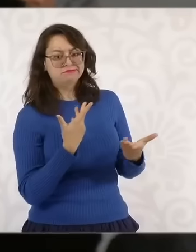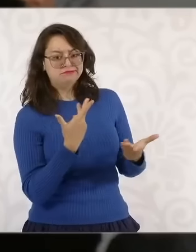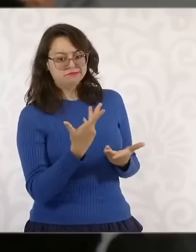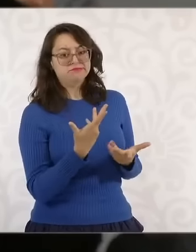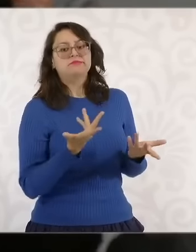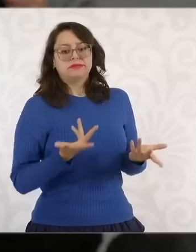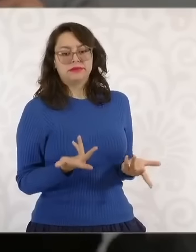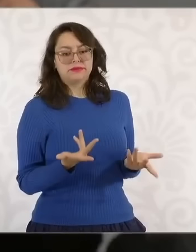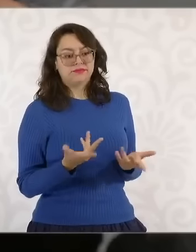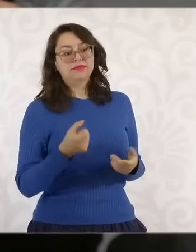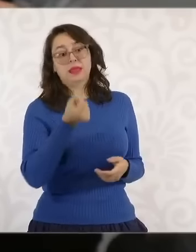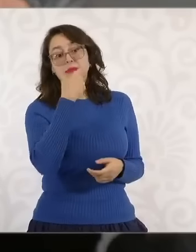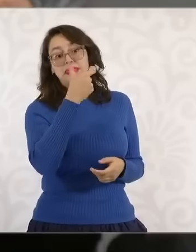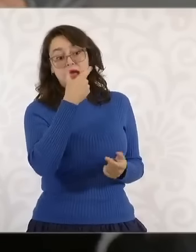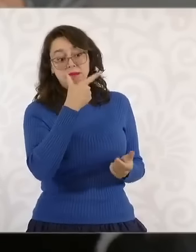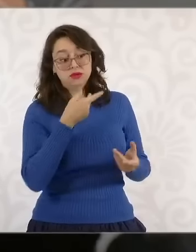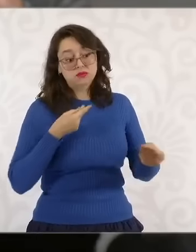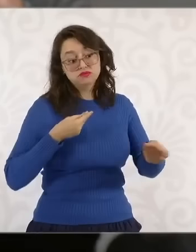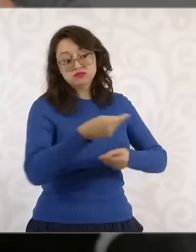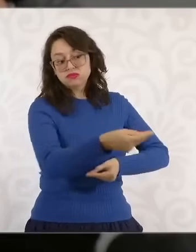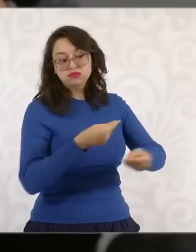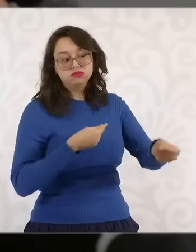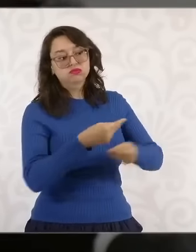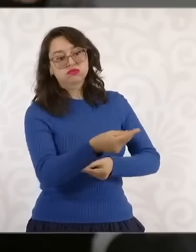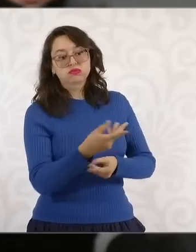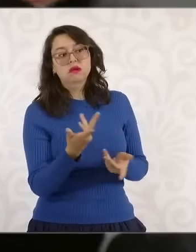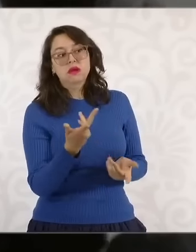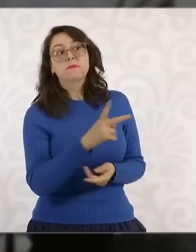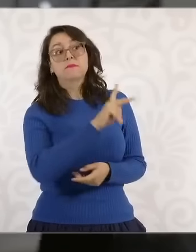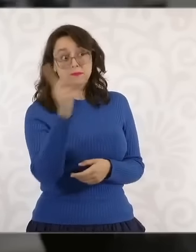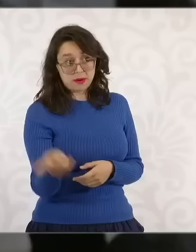básicamente de medicamentos. es consultarle si se está trabajando esto con la Secretaría